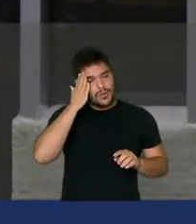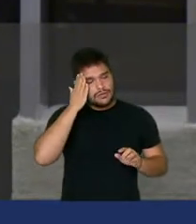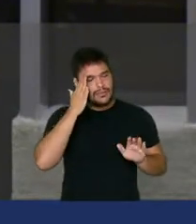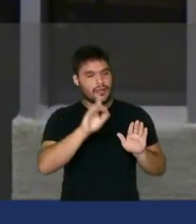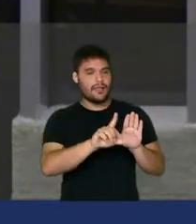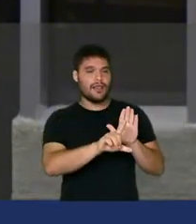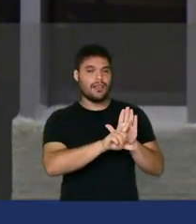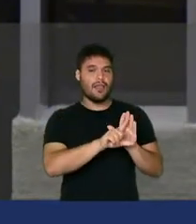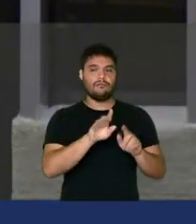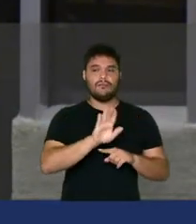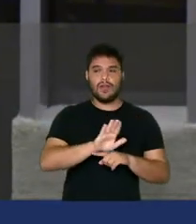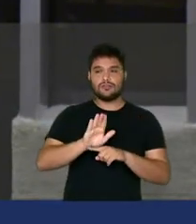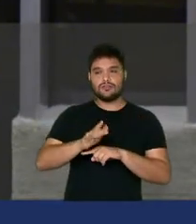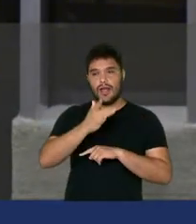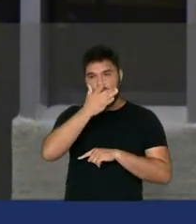LEI VAI AJUDAR AQUELES QUE ESTÃO LÁ NA PONTA PRECISANDO